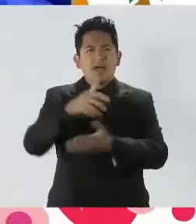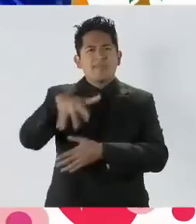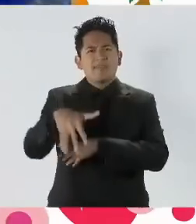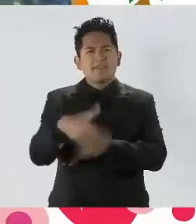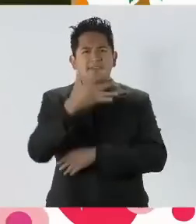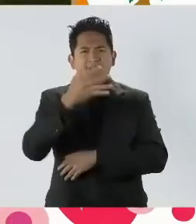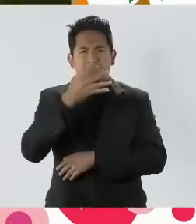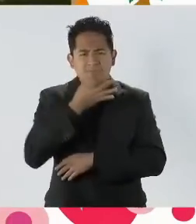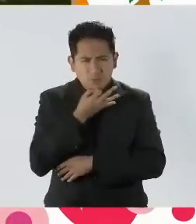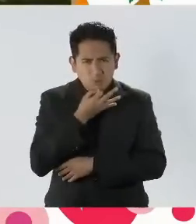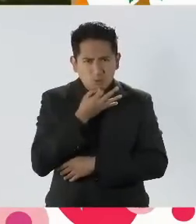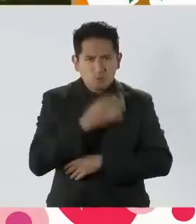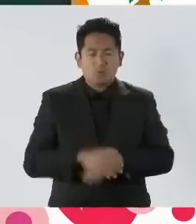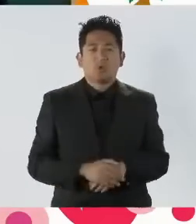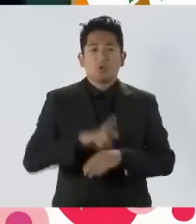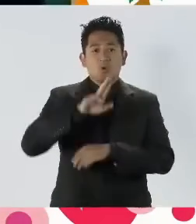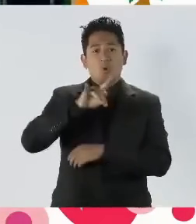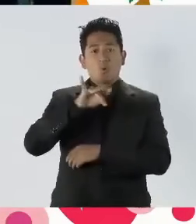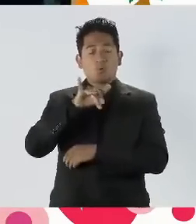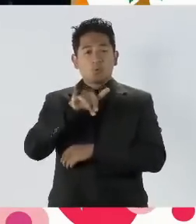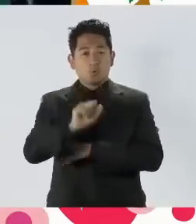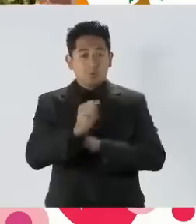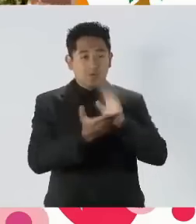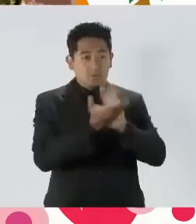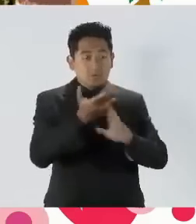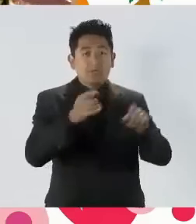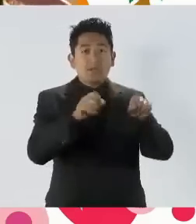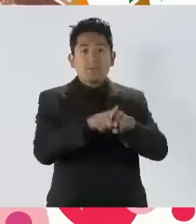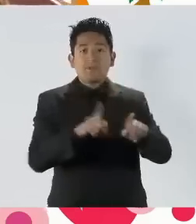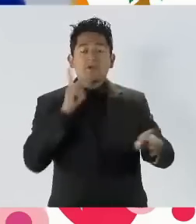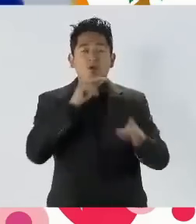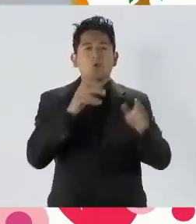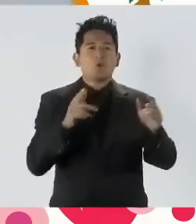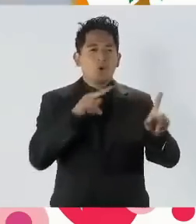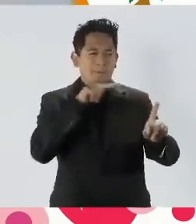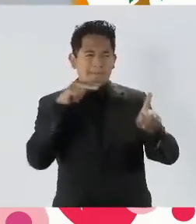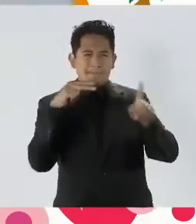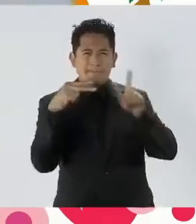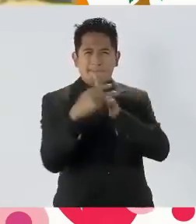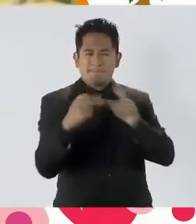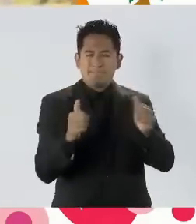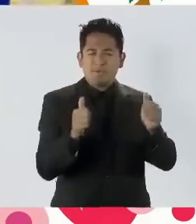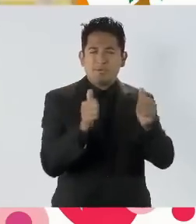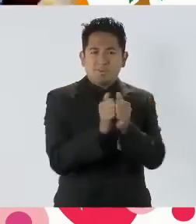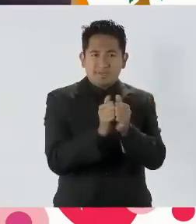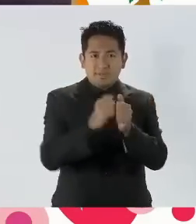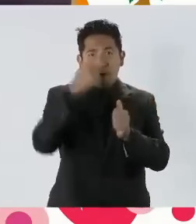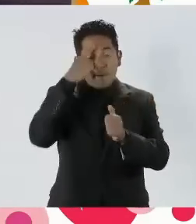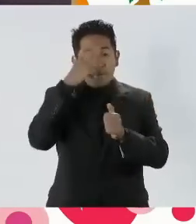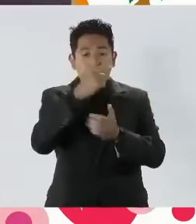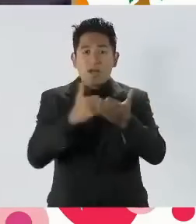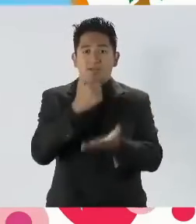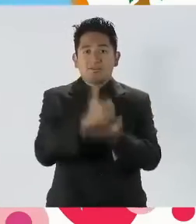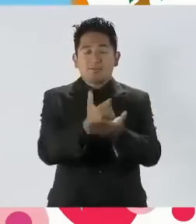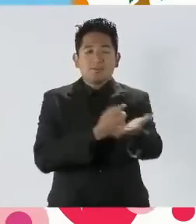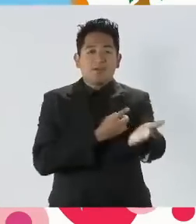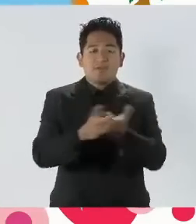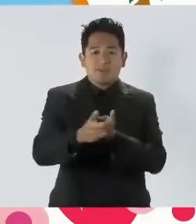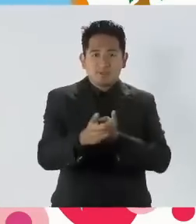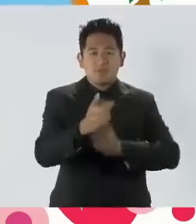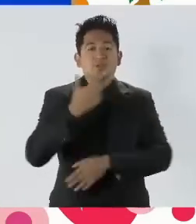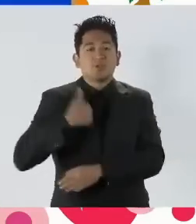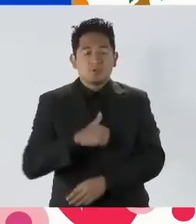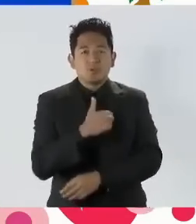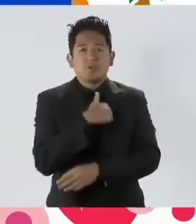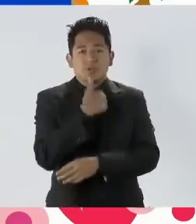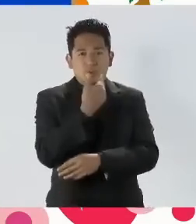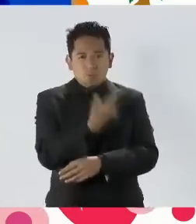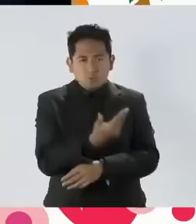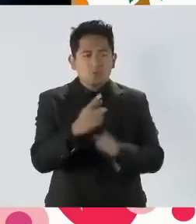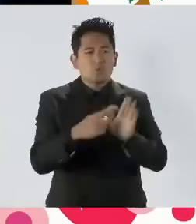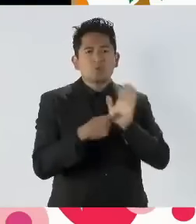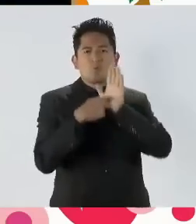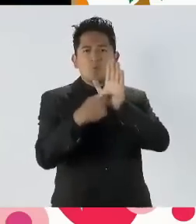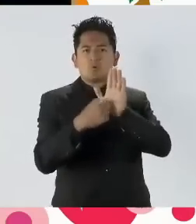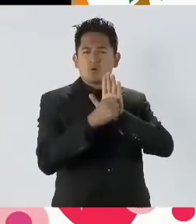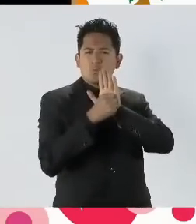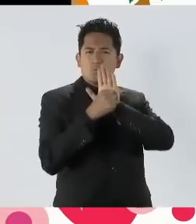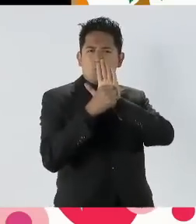la perspectiva del derecho a Ciudad el espacio público se reval símbolo y tesoro comunitario y